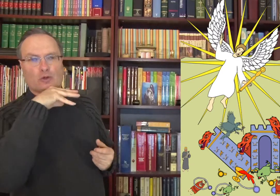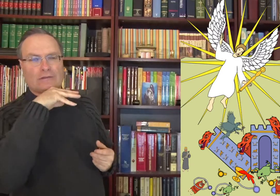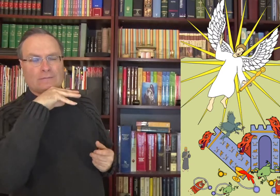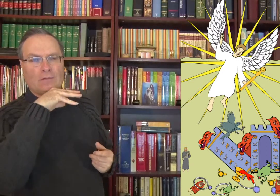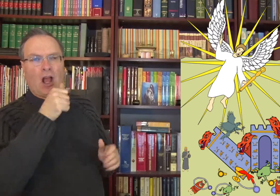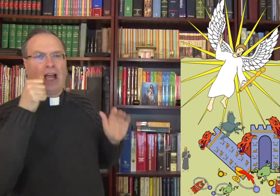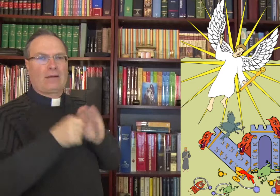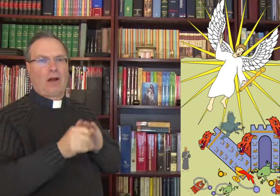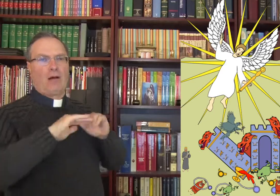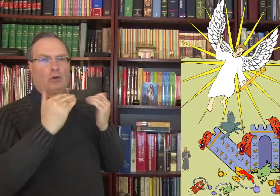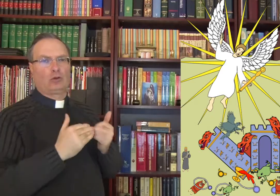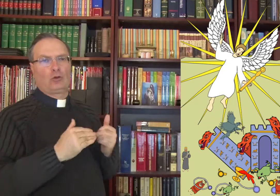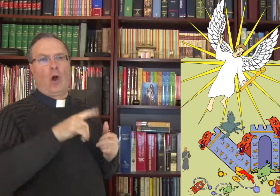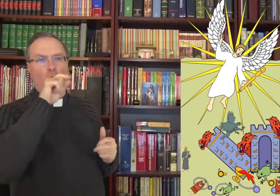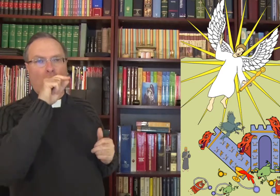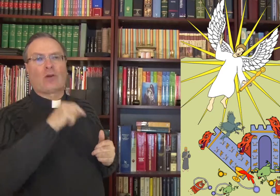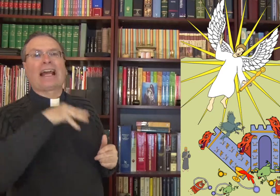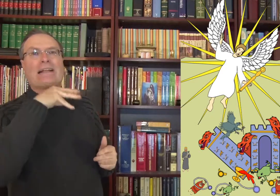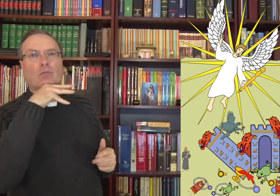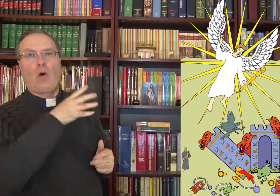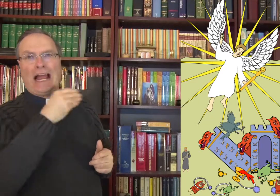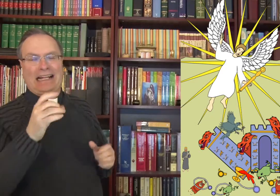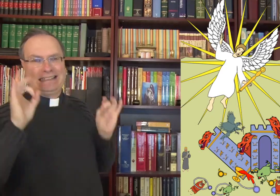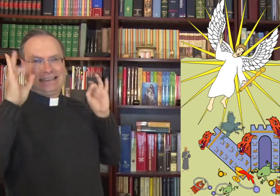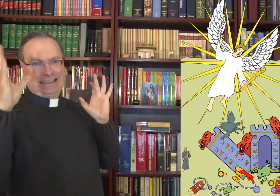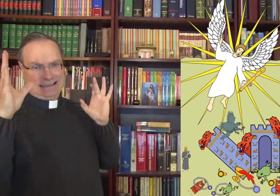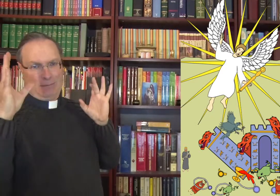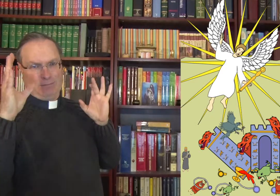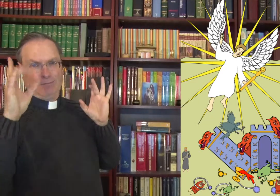un repaire pour tout oiseau impur et détestable.